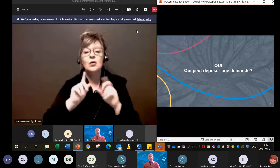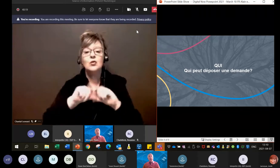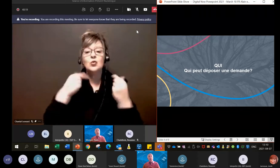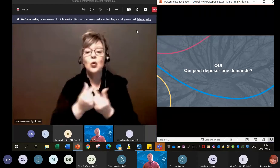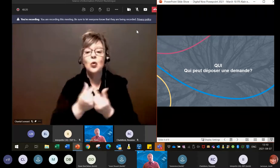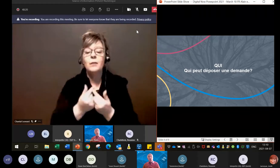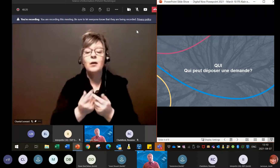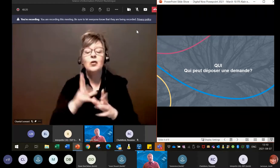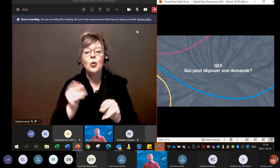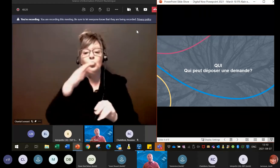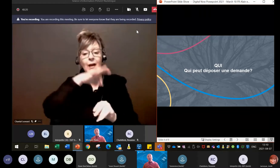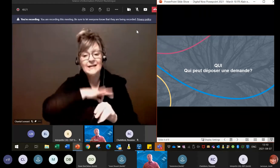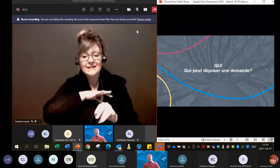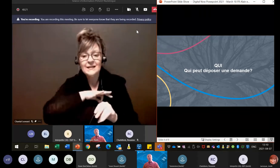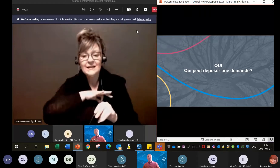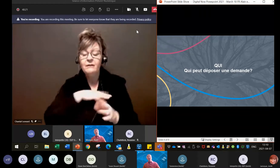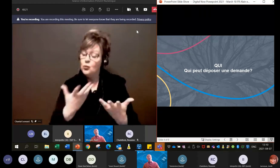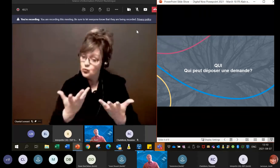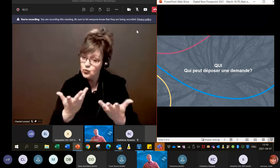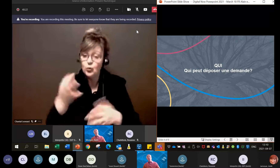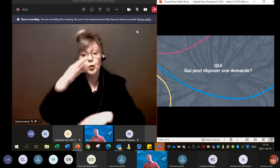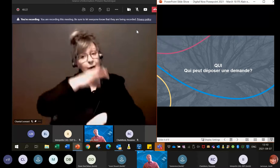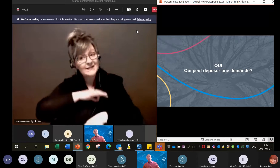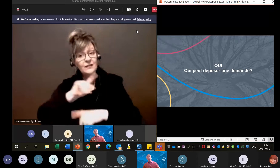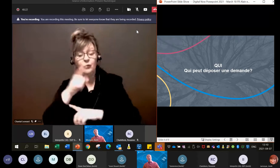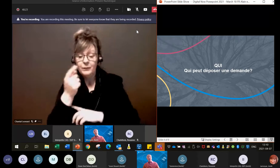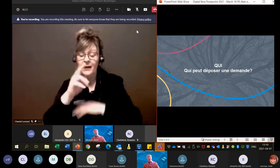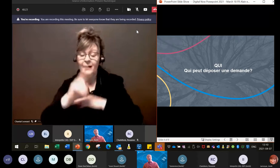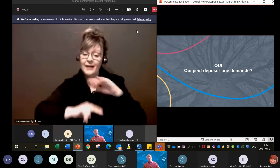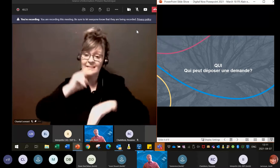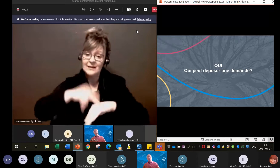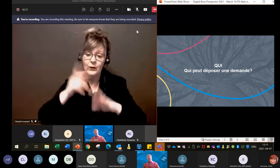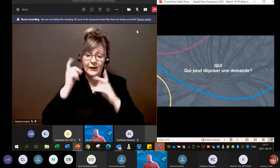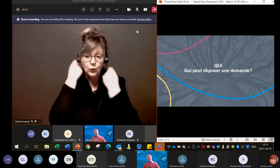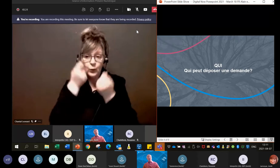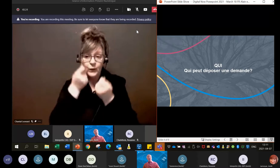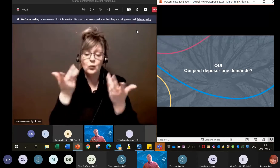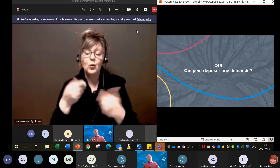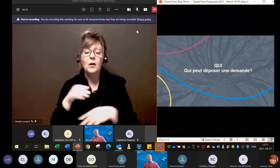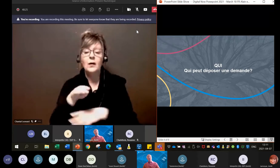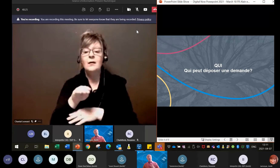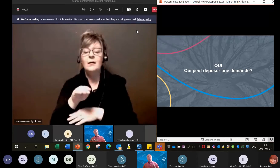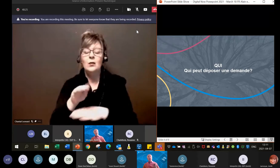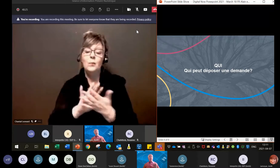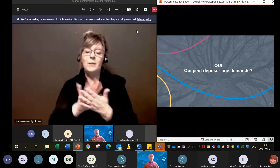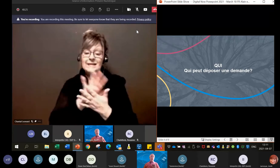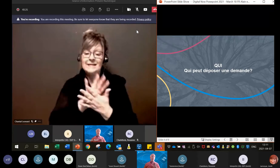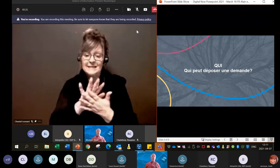et organismes à but lucratif des Premières Nations, des Inuits et des